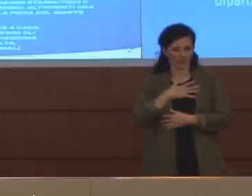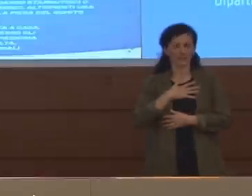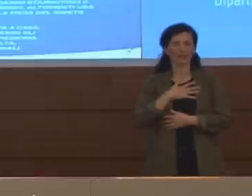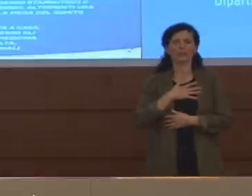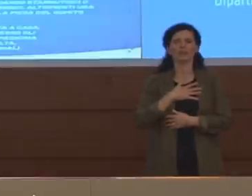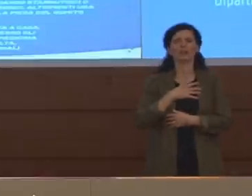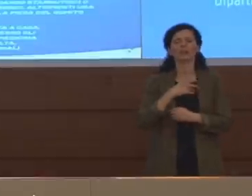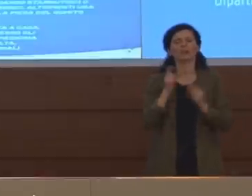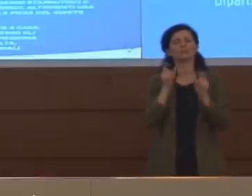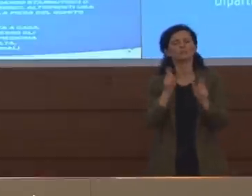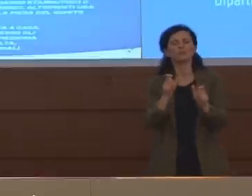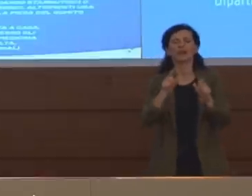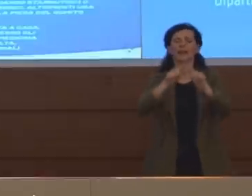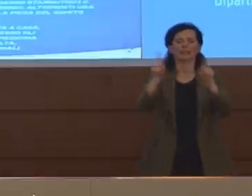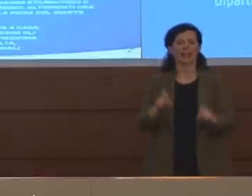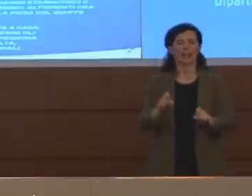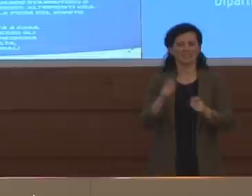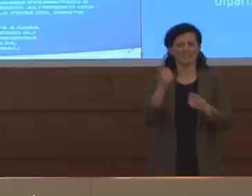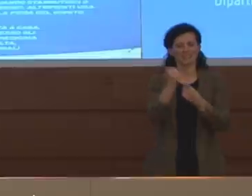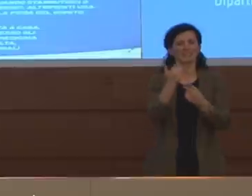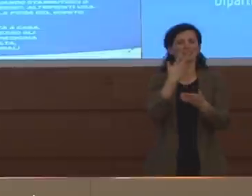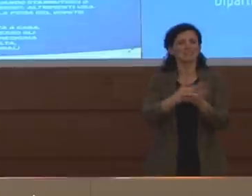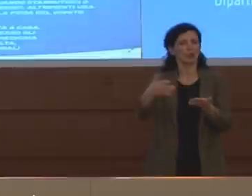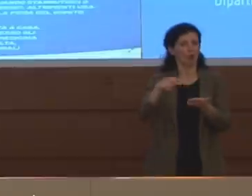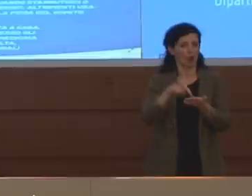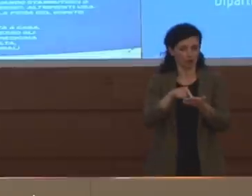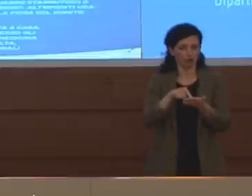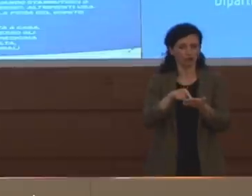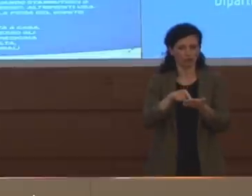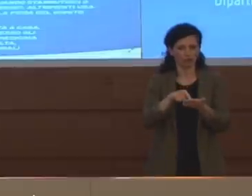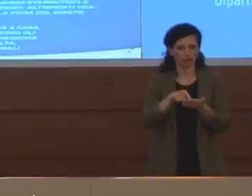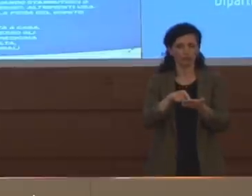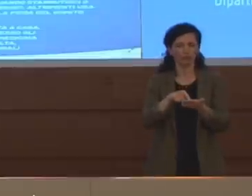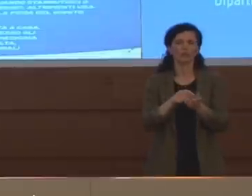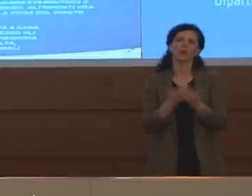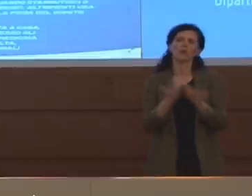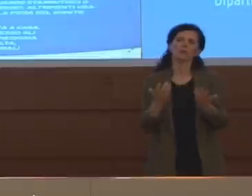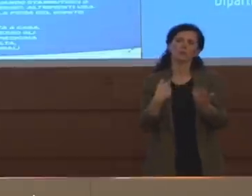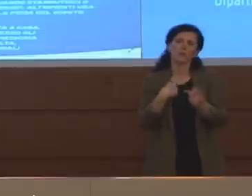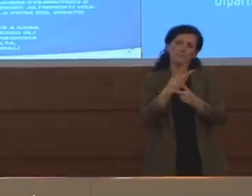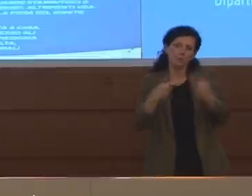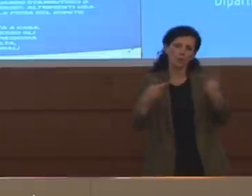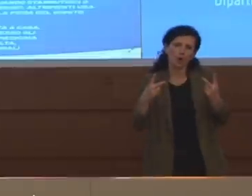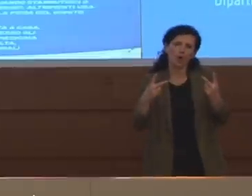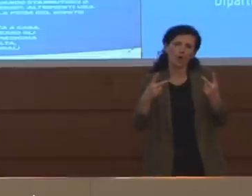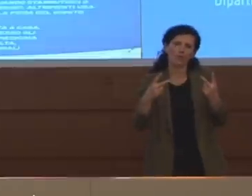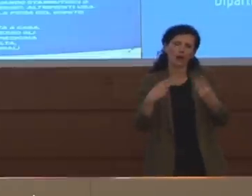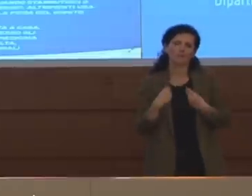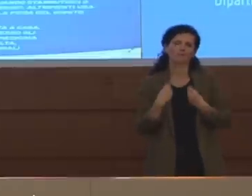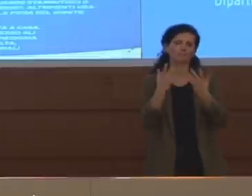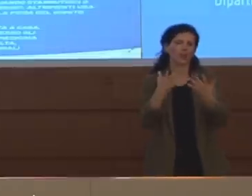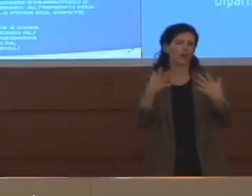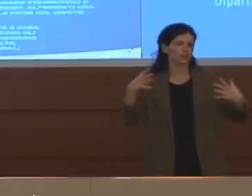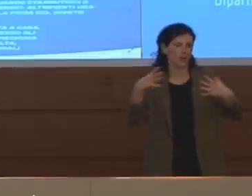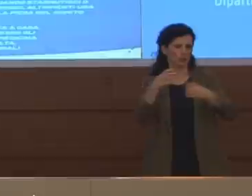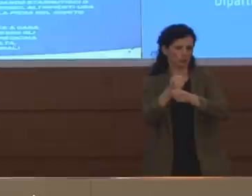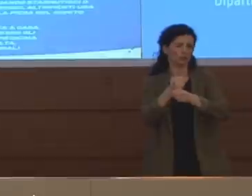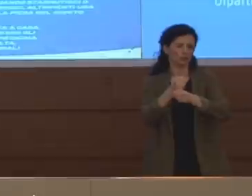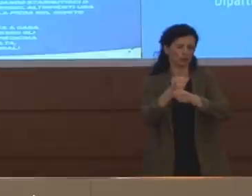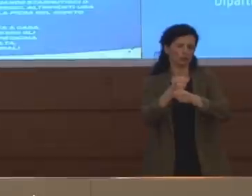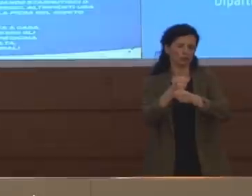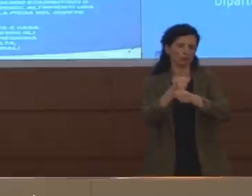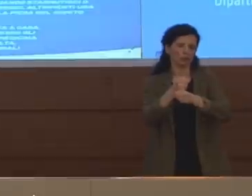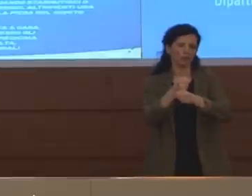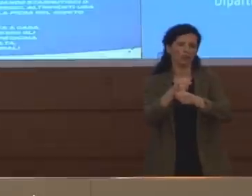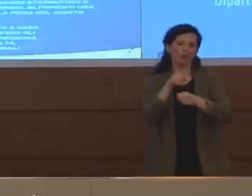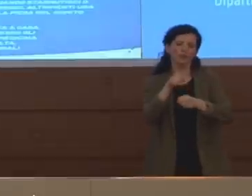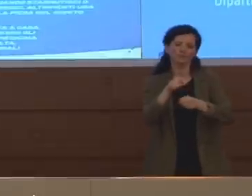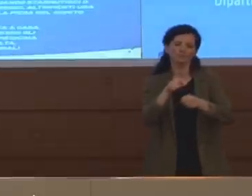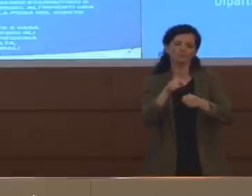riassumere alcuni aspetti che pertengono alla realizzazione dei test sierologici